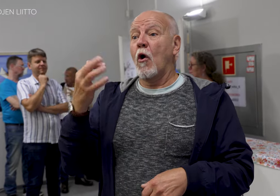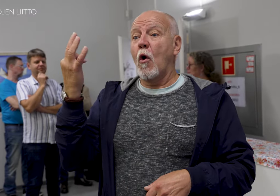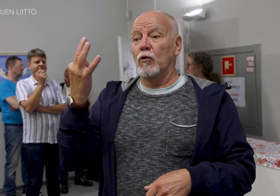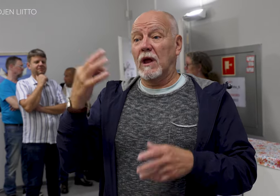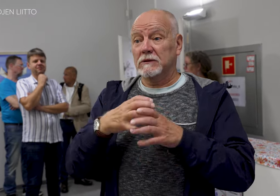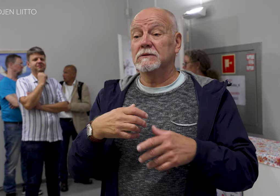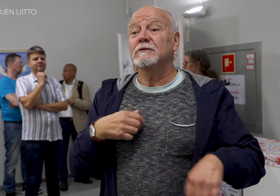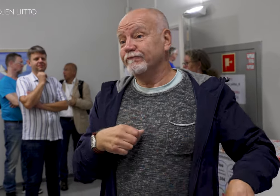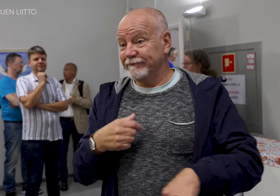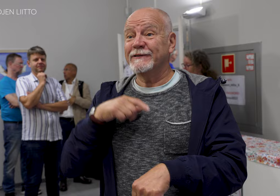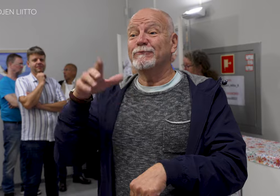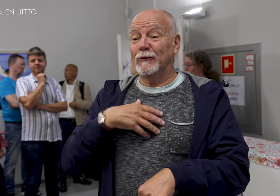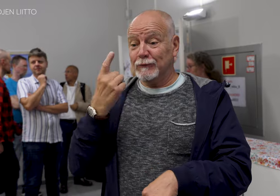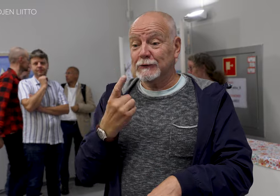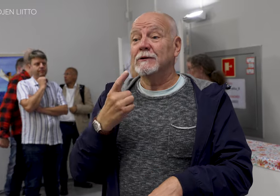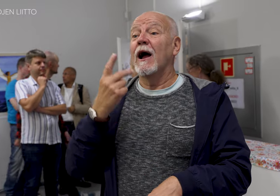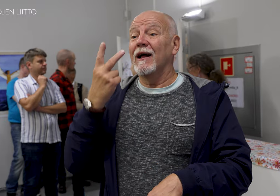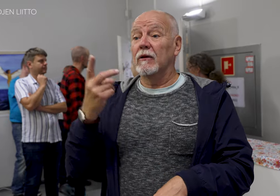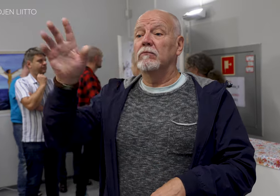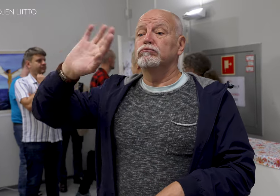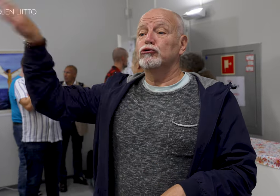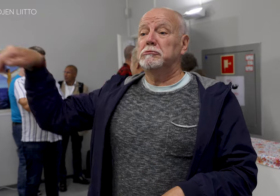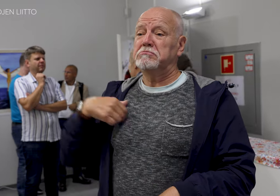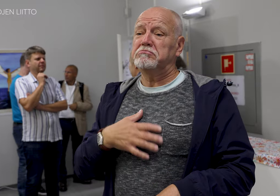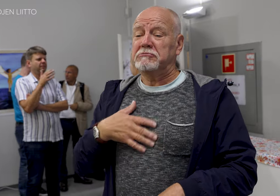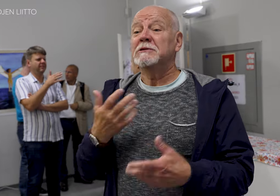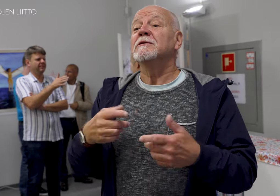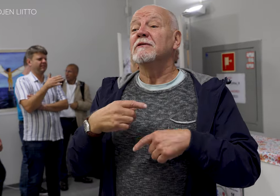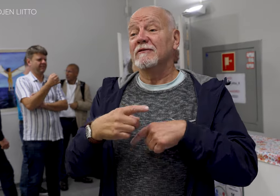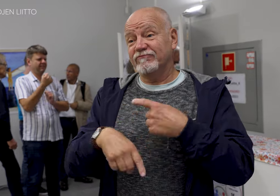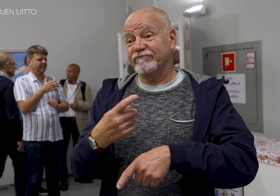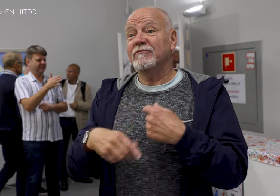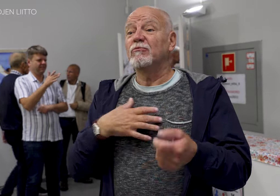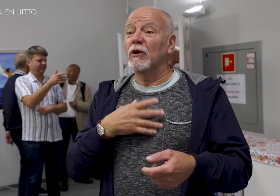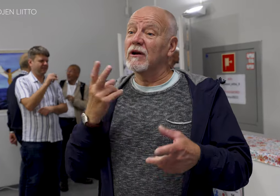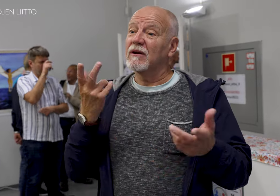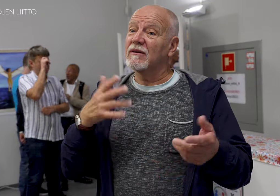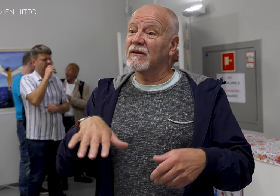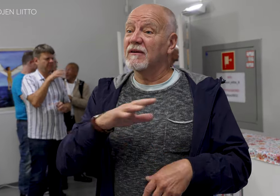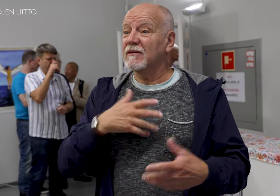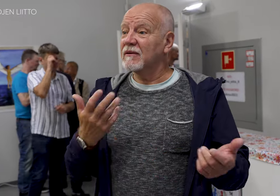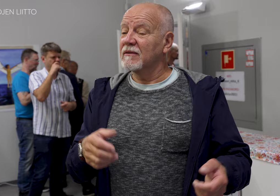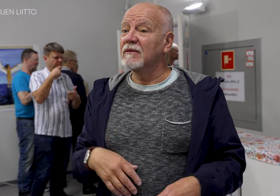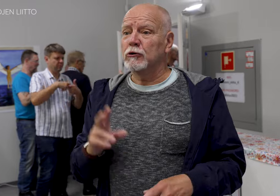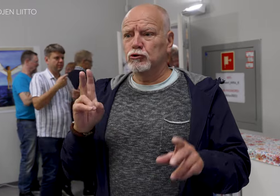Hän oli silloin 8. luokalla. Sain käydä koulua kaksi vuotta hänen kanssaan. Surin, kun hän lopetti koulun. Mutta näin se meni.